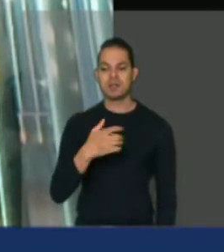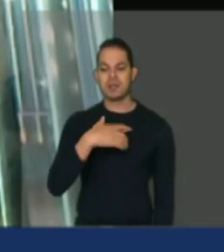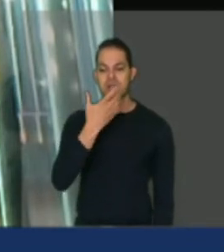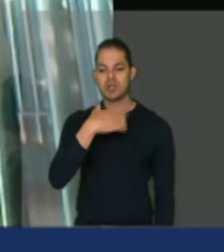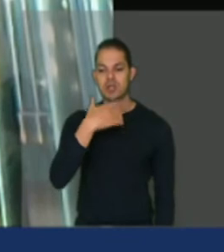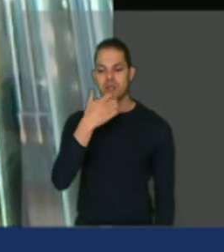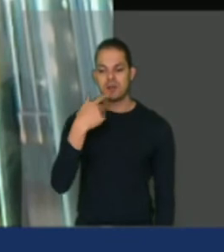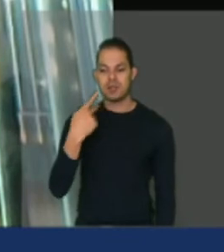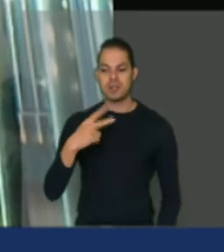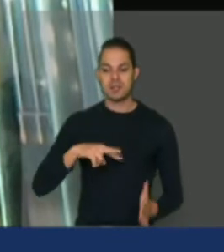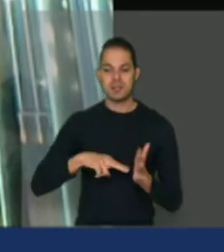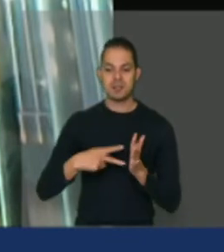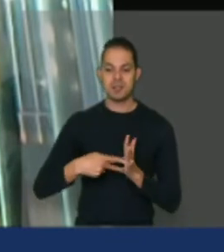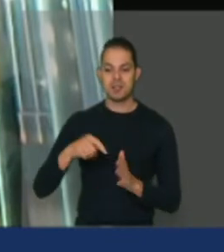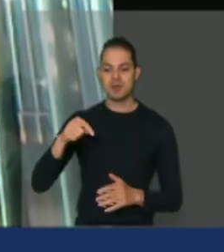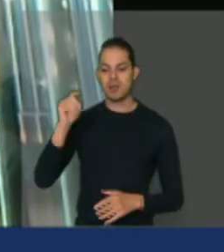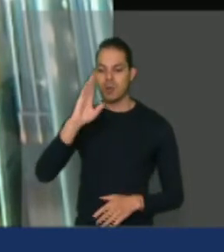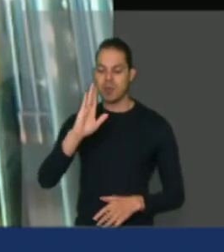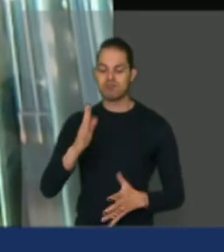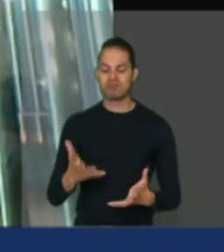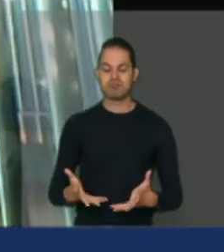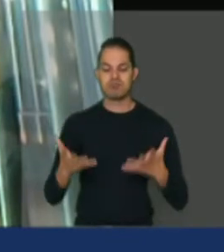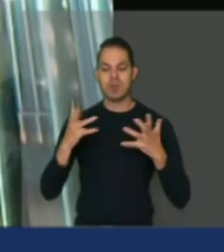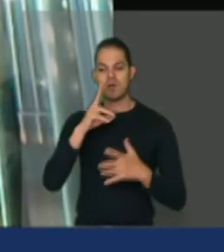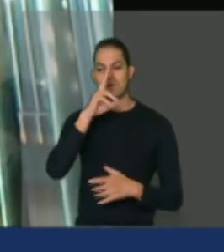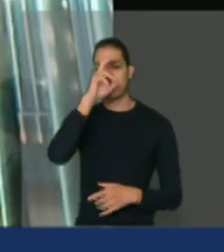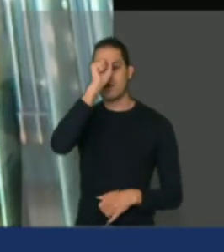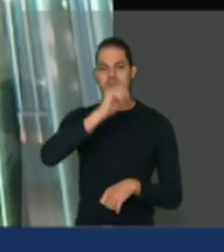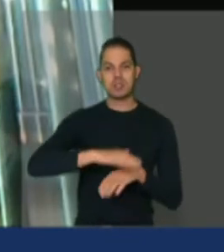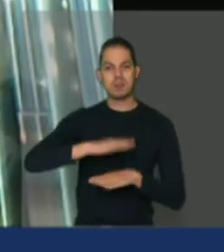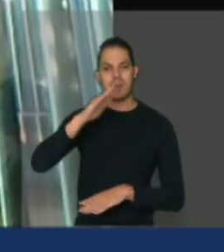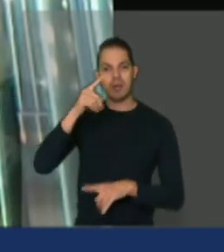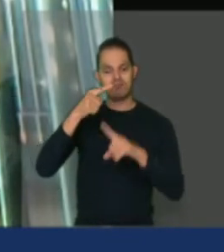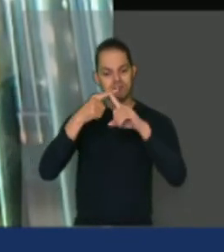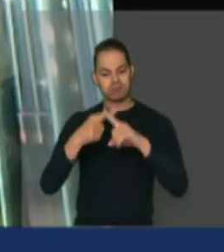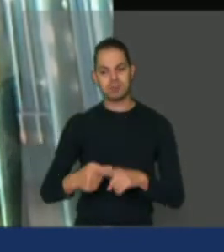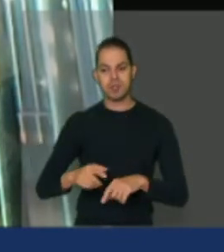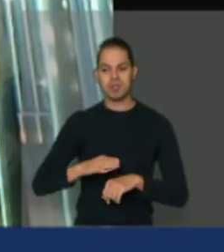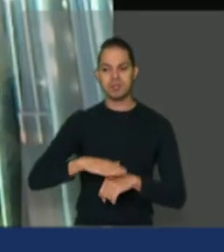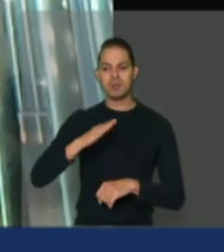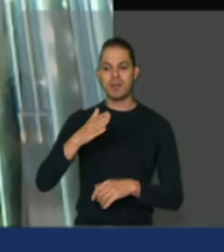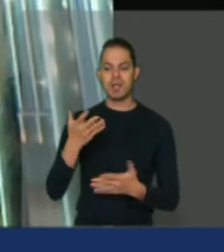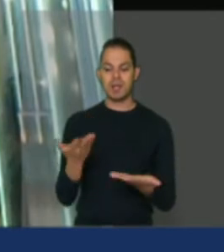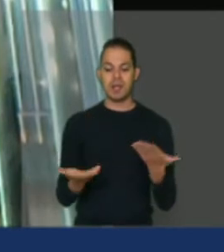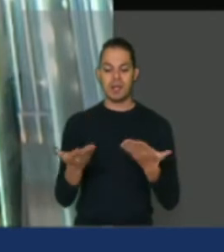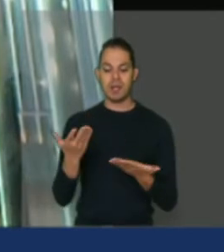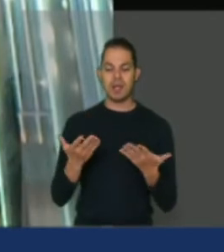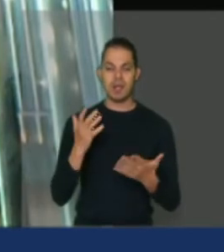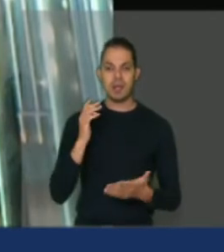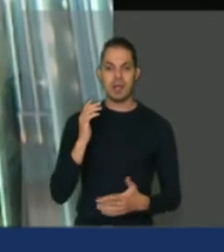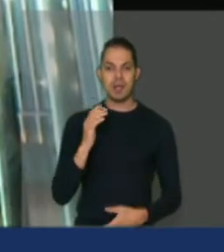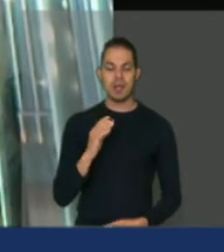COMPETITIVO... TIVEMOS AÍ NA BALANÇA COMERCIAL BRASILEIRA, REGISTRANDO SUPERAVIT DE 7 BILHÕES DE REAIS, PORTANTO...